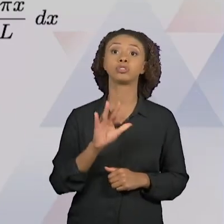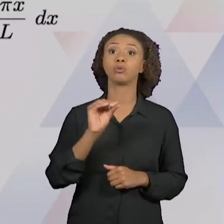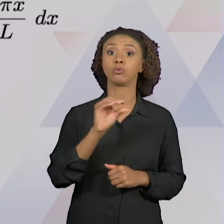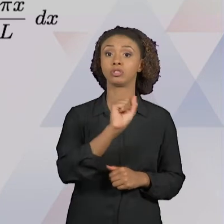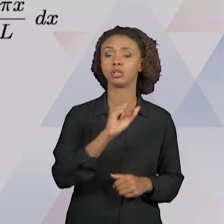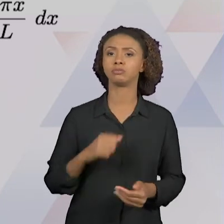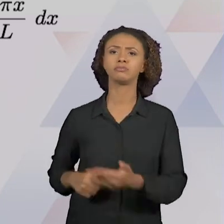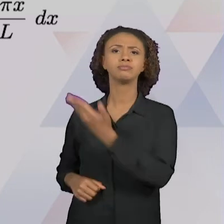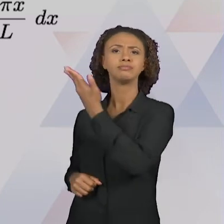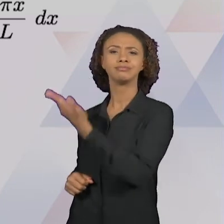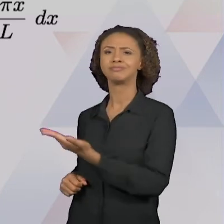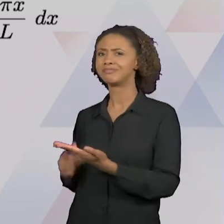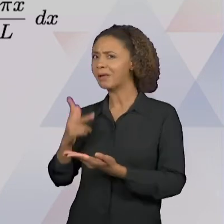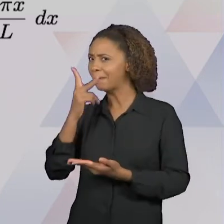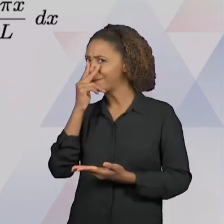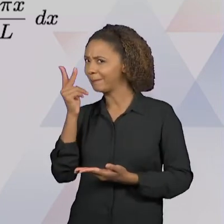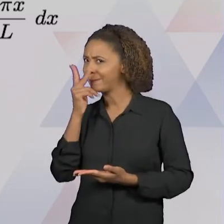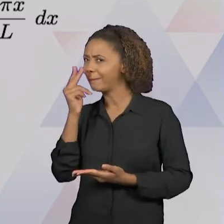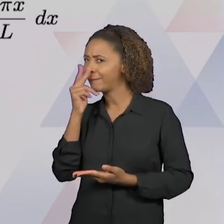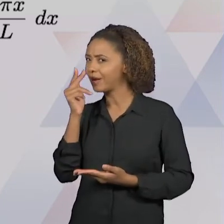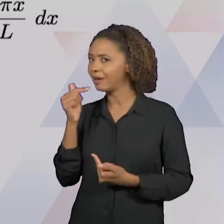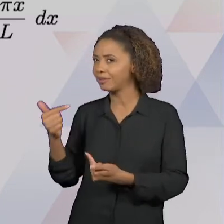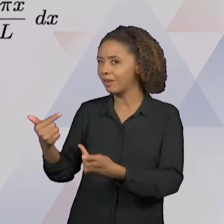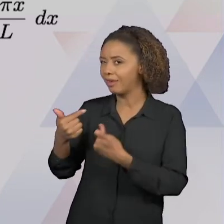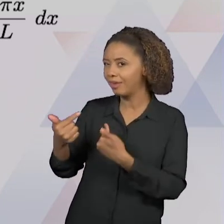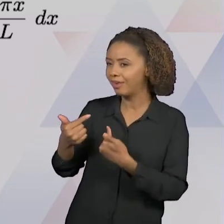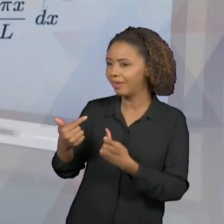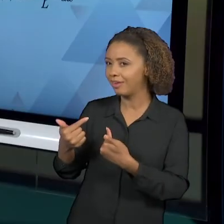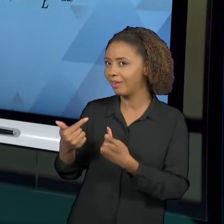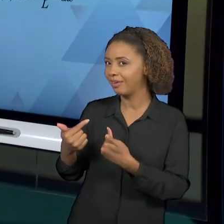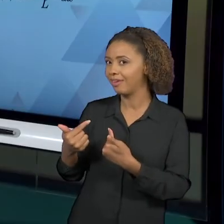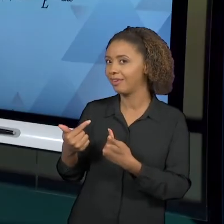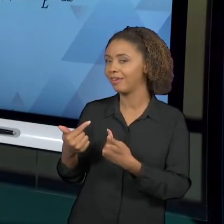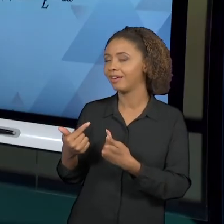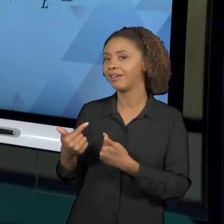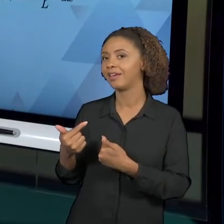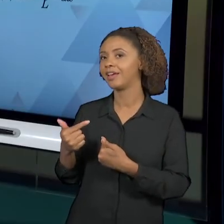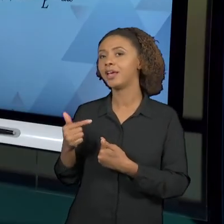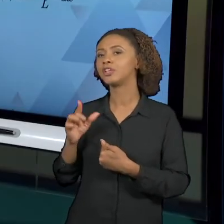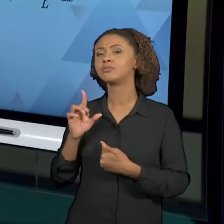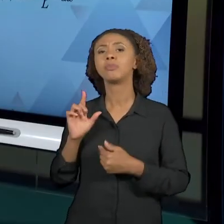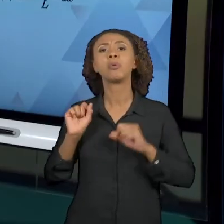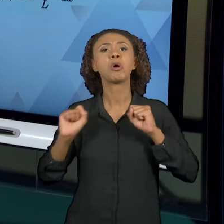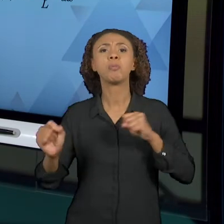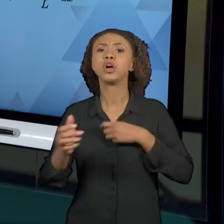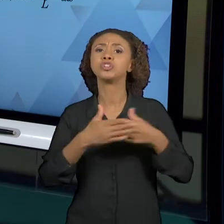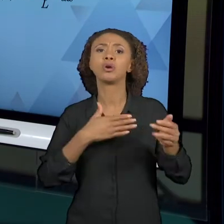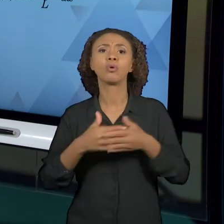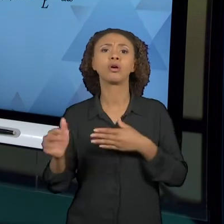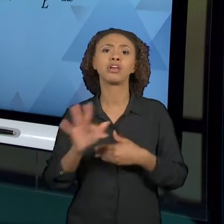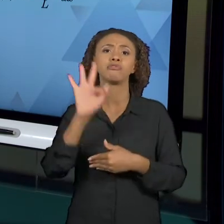[OTHON] ISSO AQUI PARECE UMA PEGADINHA, MAS NA REALIDADE É SÓ PARA A GENTE MOSTRAR QUE A GENTE PODE PEGAR QUALQUER FUNÇÃO E ESCREVER EM TERMOS